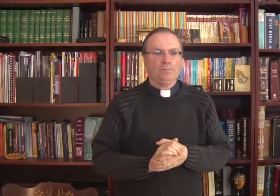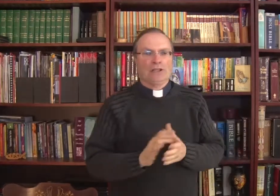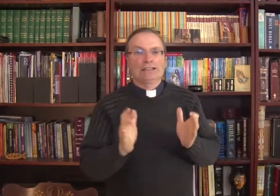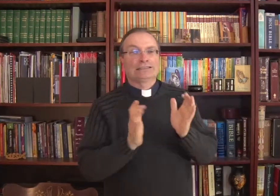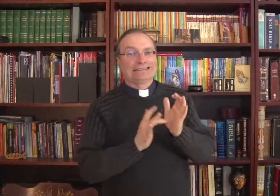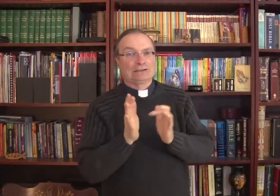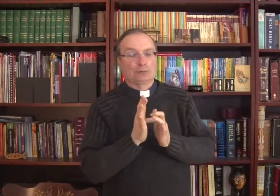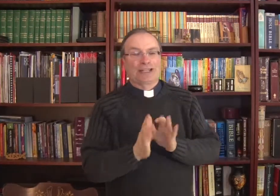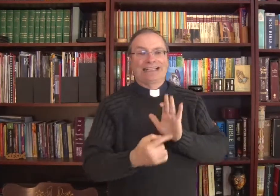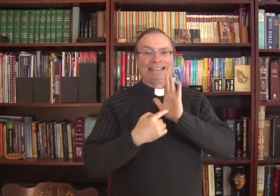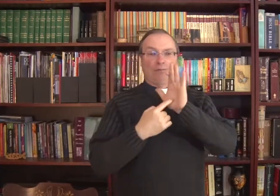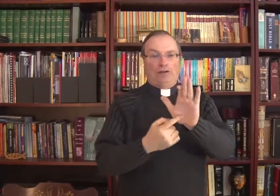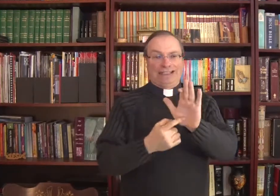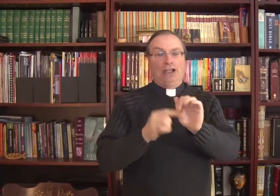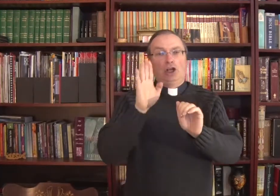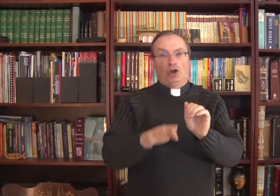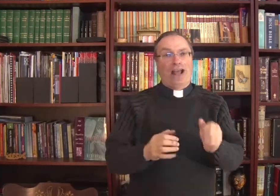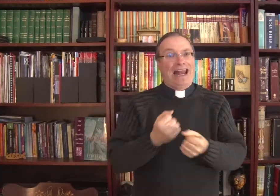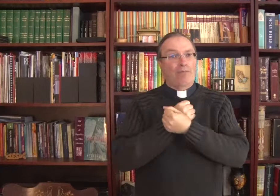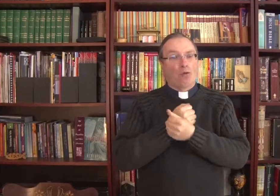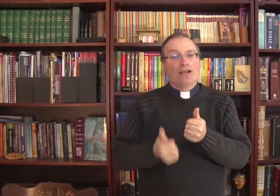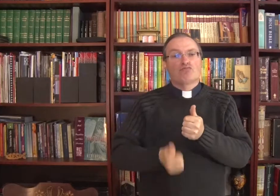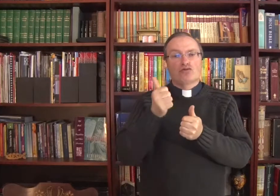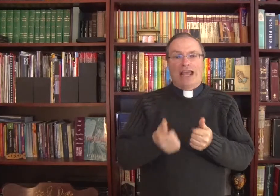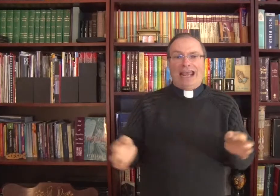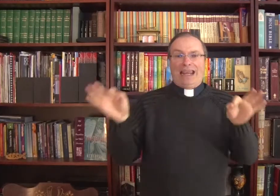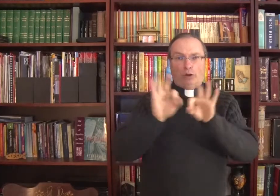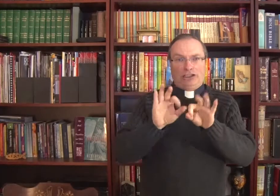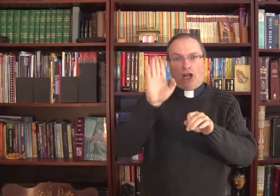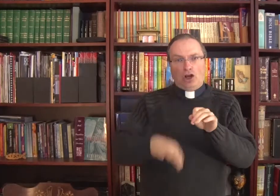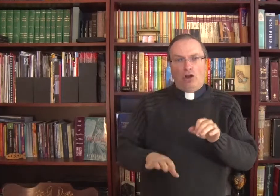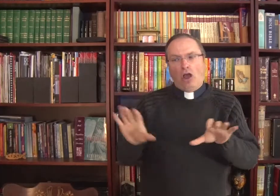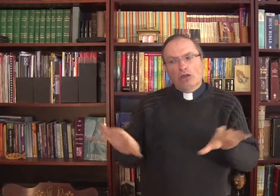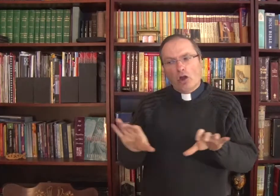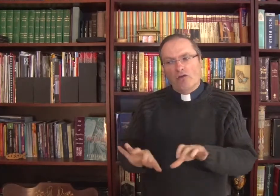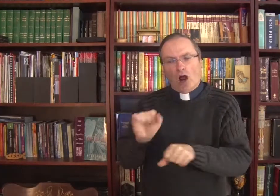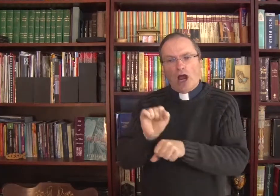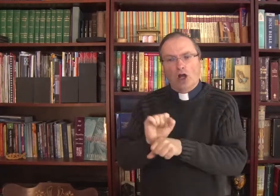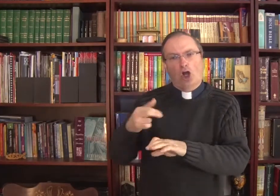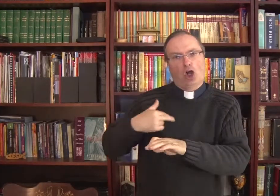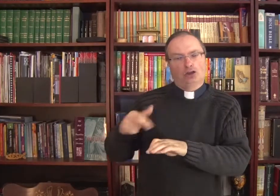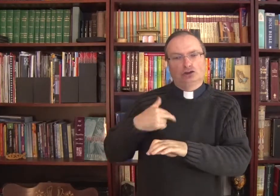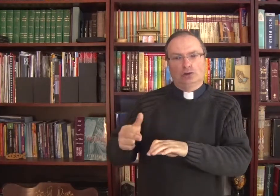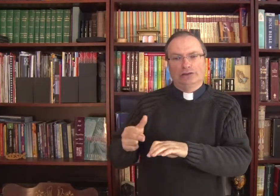Jésus démontrait que l’amour est plus important que le devoir religieux.